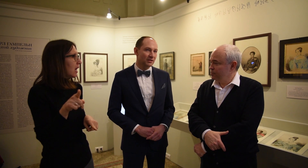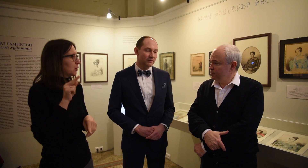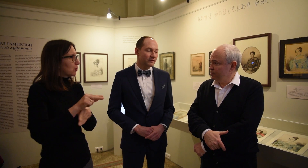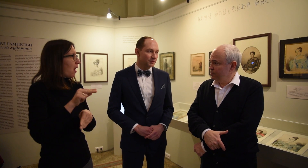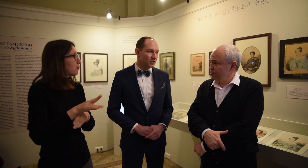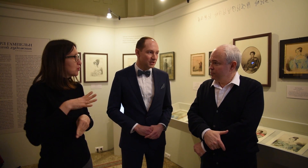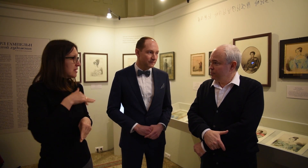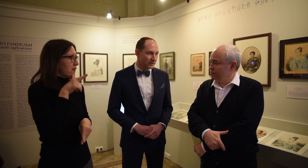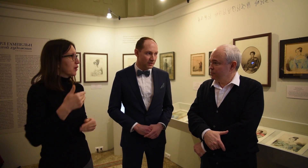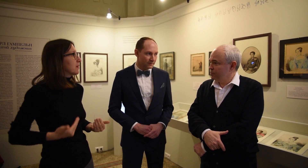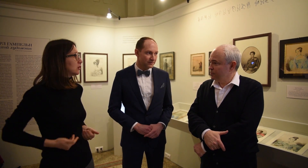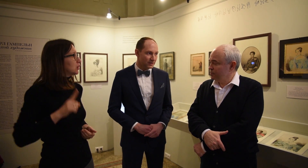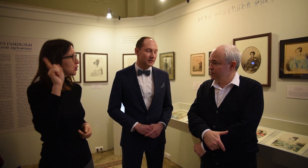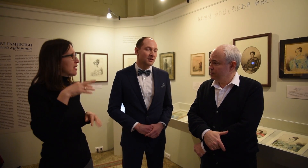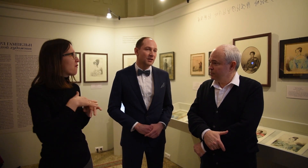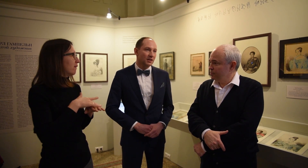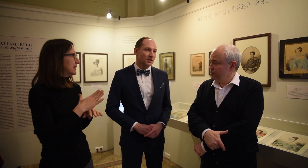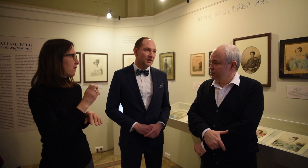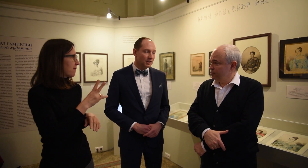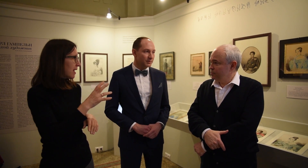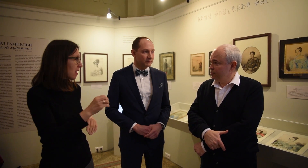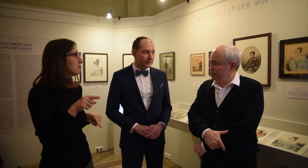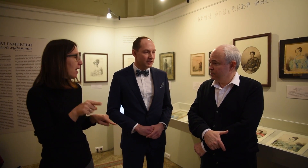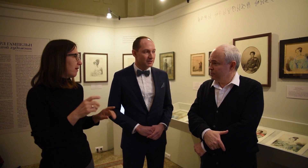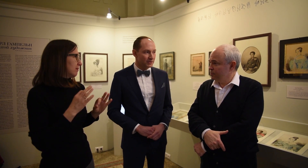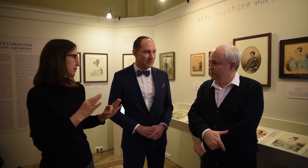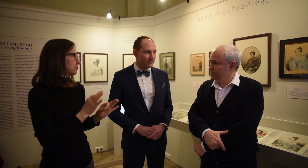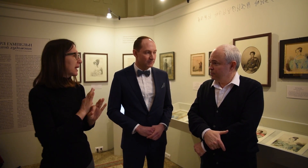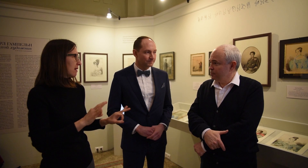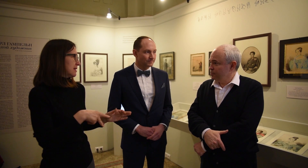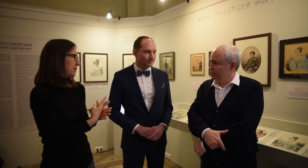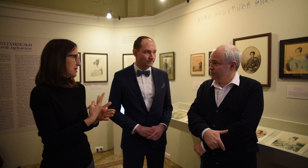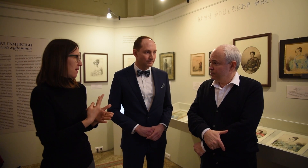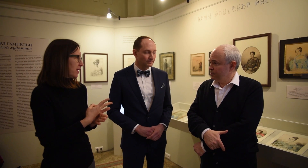которой он учился в Вене, в Австрии, прекрасно представлена.